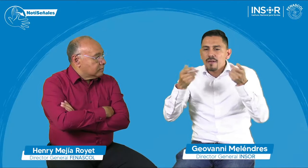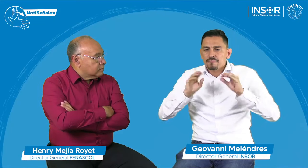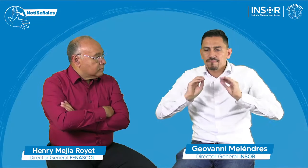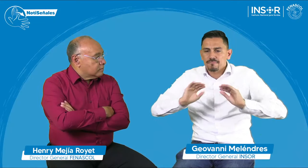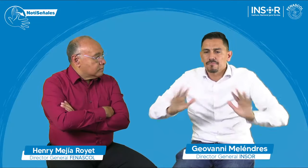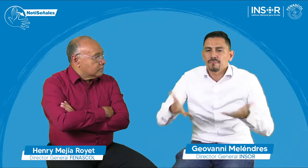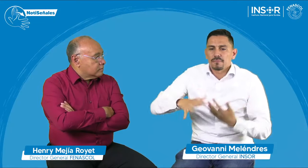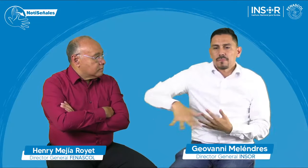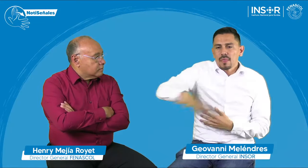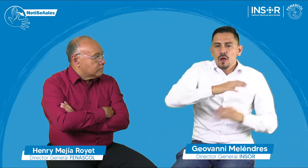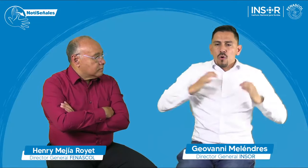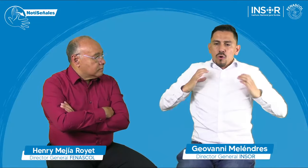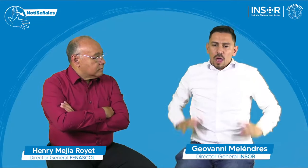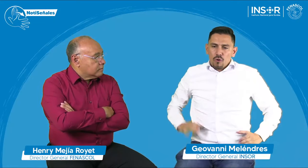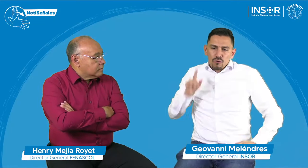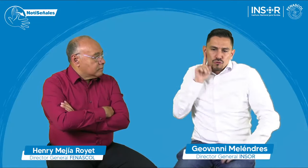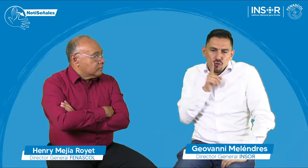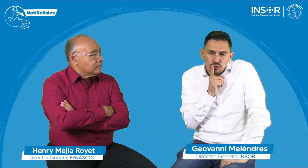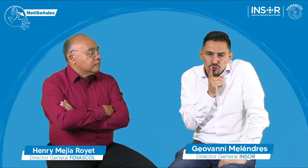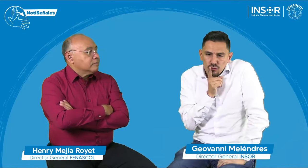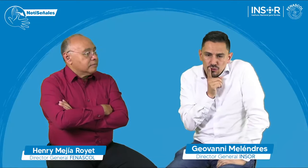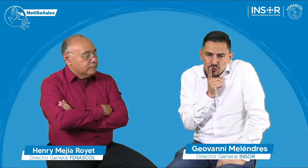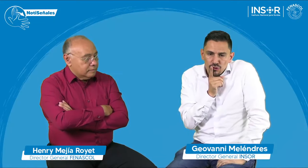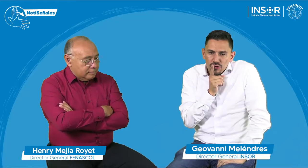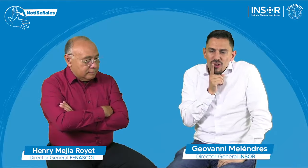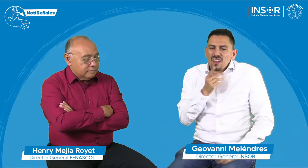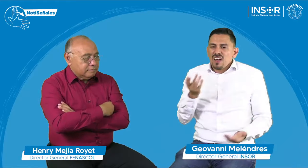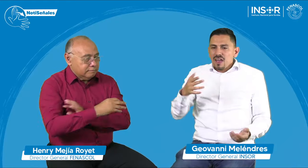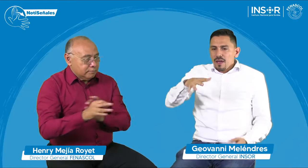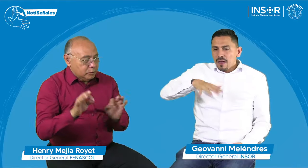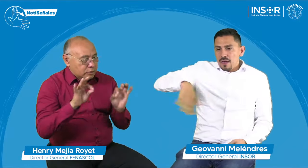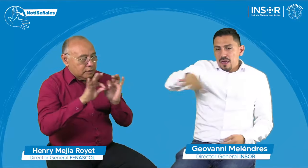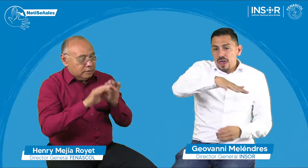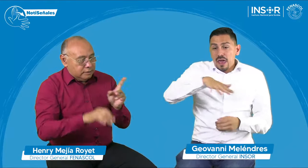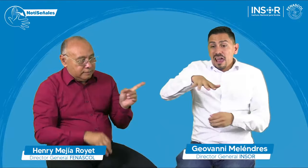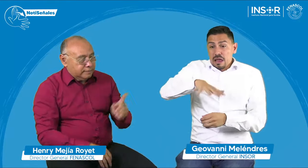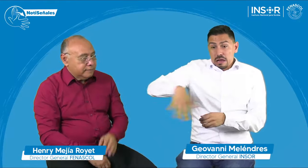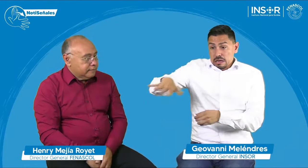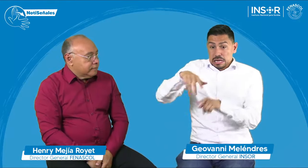articulándonos precisamente la